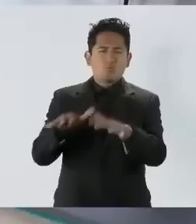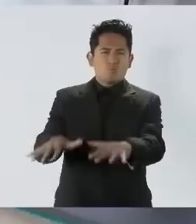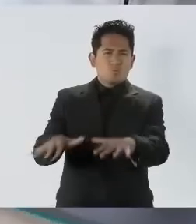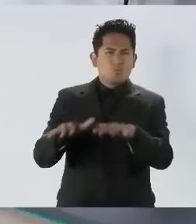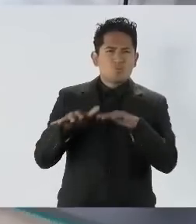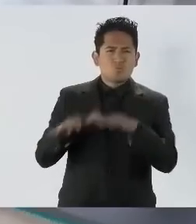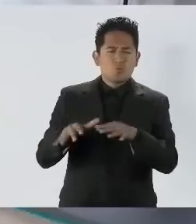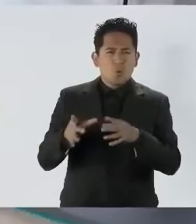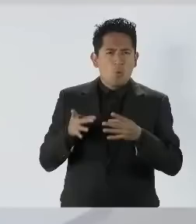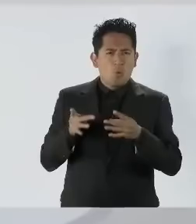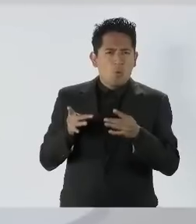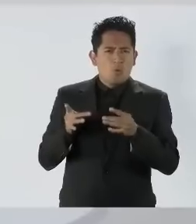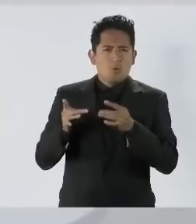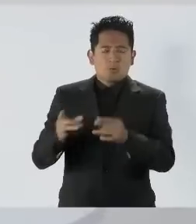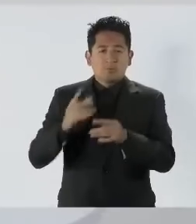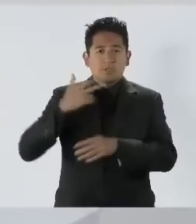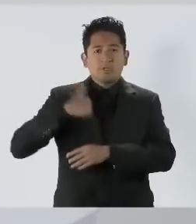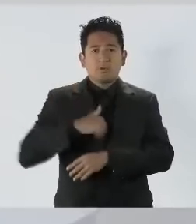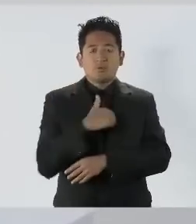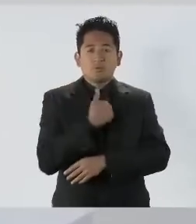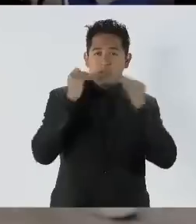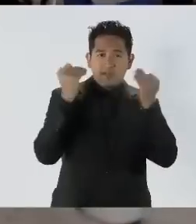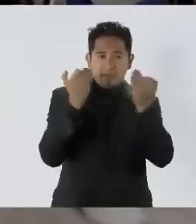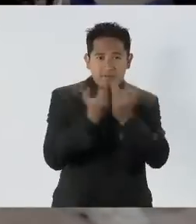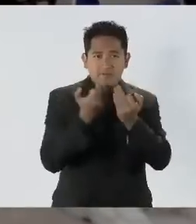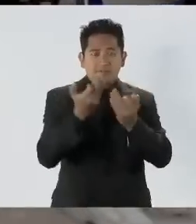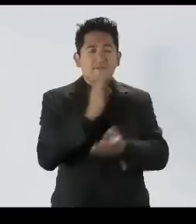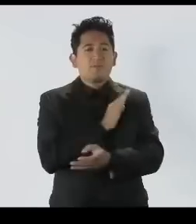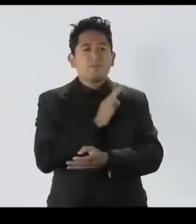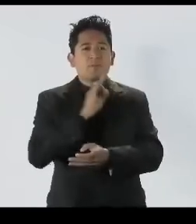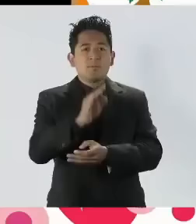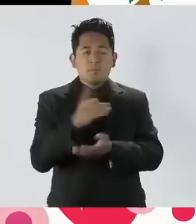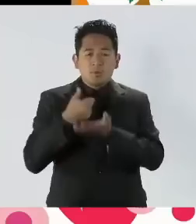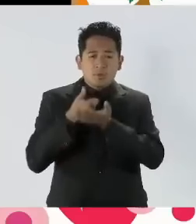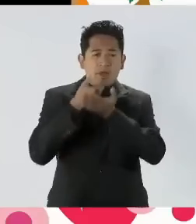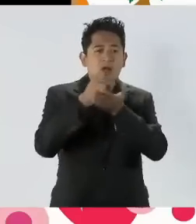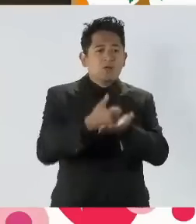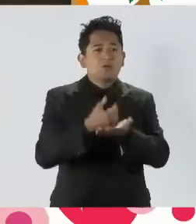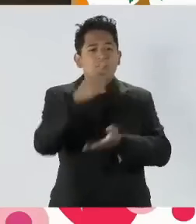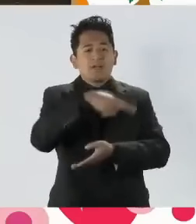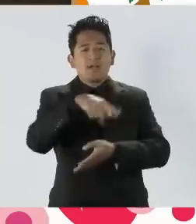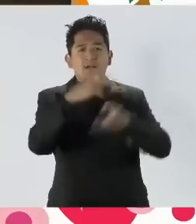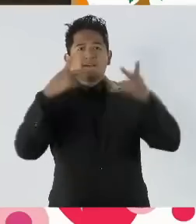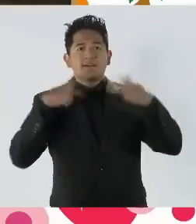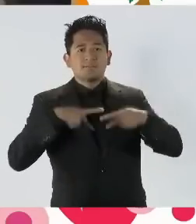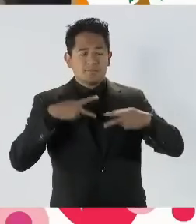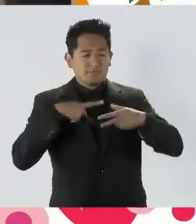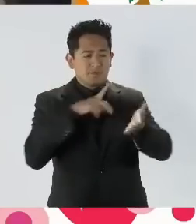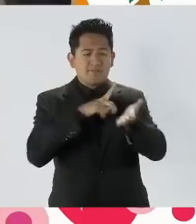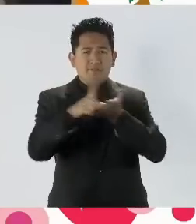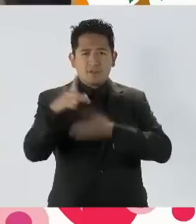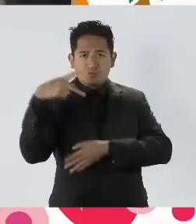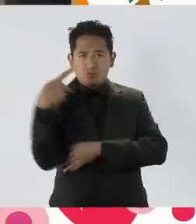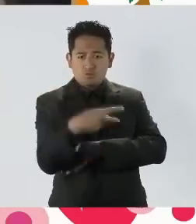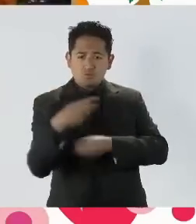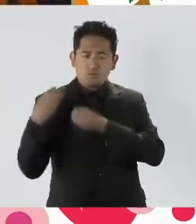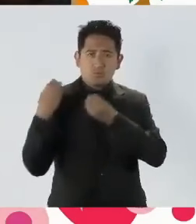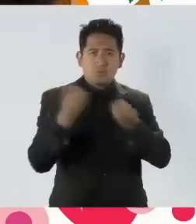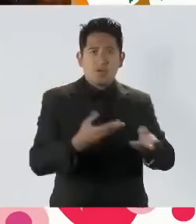horizonte de derechos a todas las personas Nuestro objetivo es construir 100 hermosas